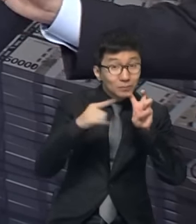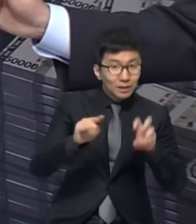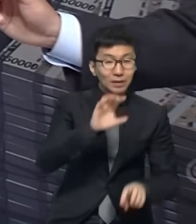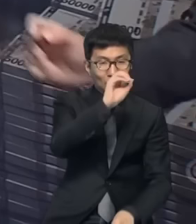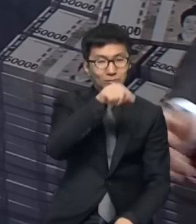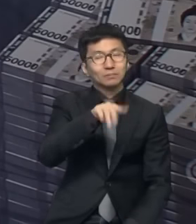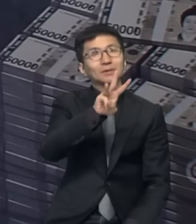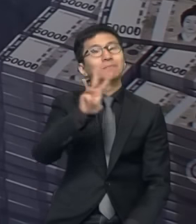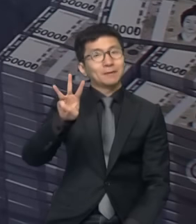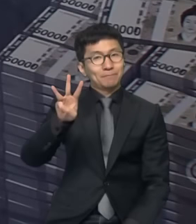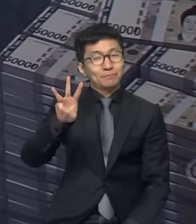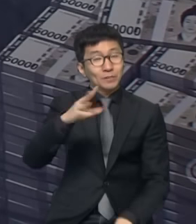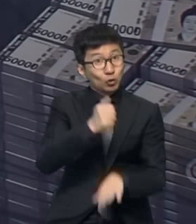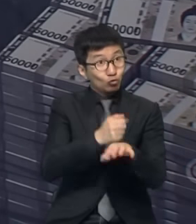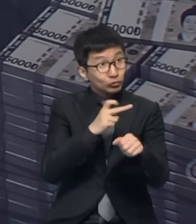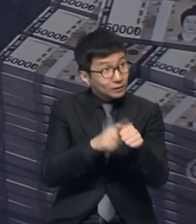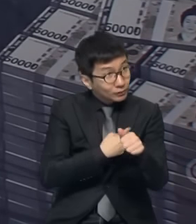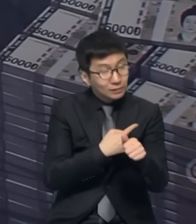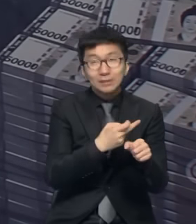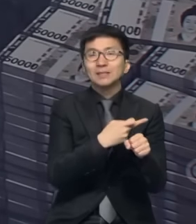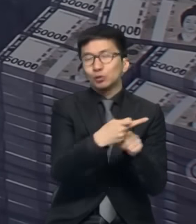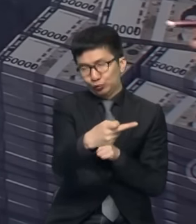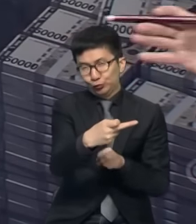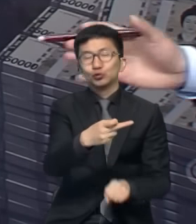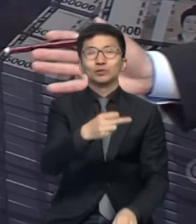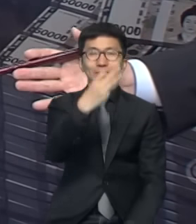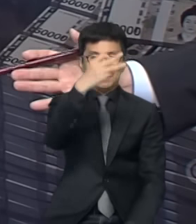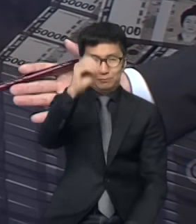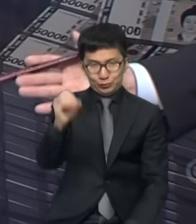30대는 0.33%포인트씩 12년 만에, 20대는